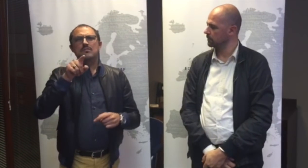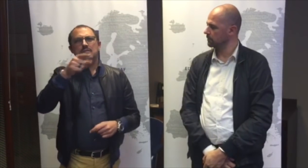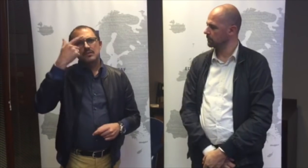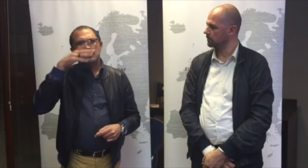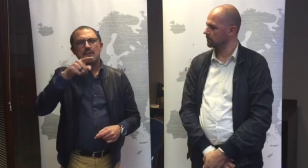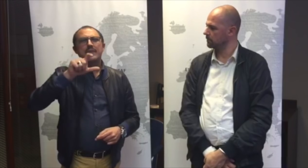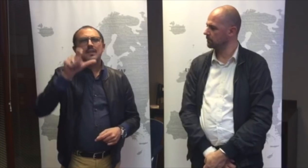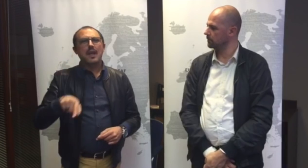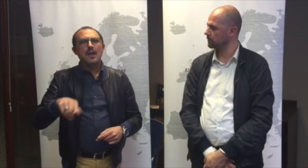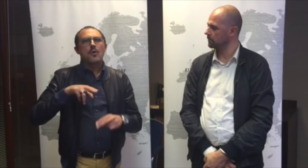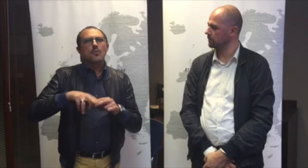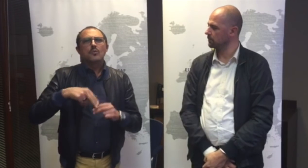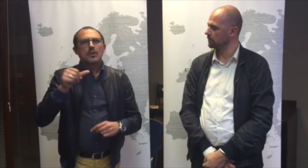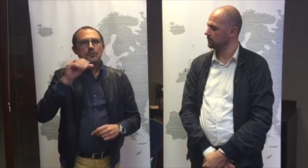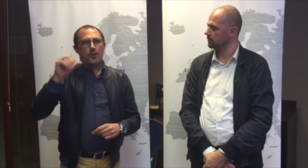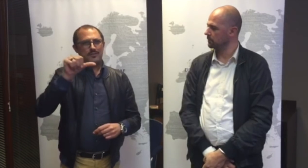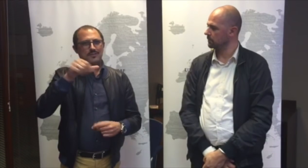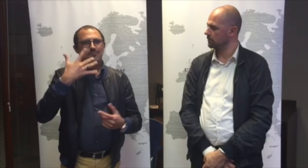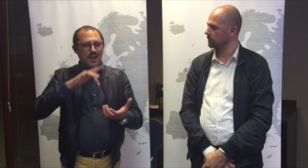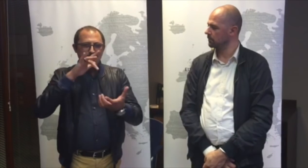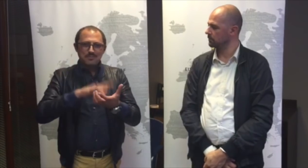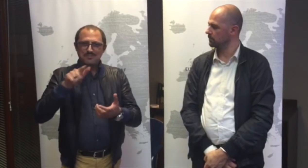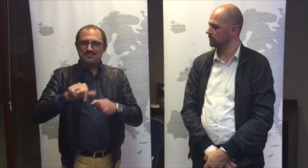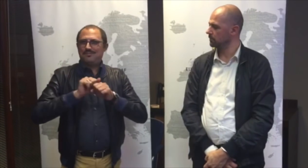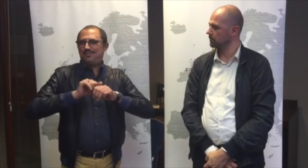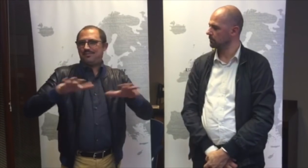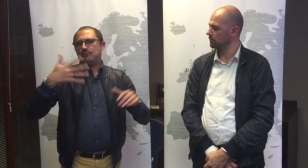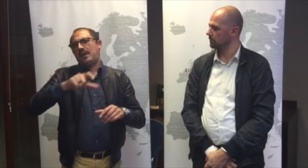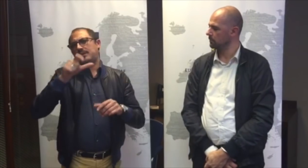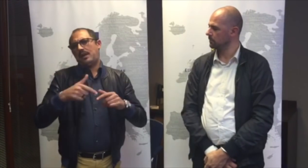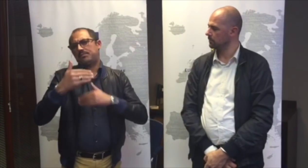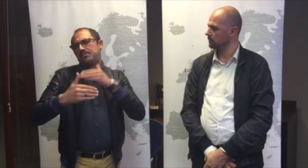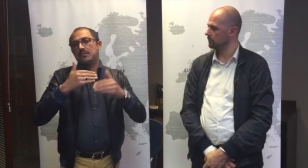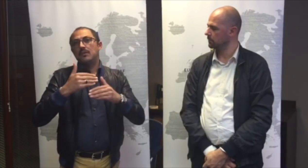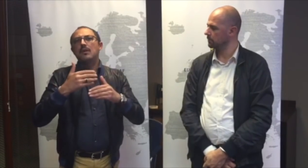come sapete voi, in Italia c'è l'app SOS Sordi sugli smartphone già diffuso e migliorato,